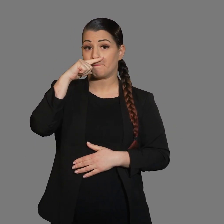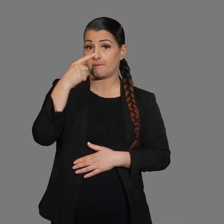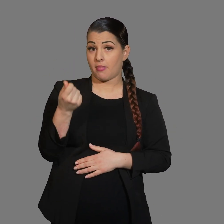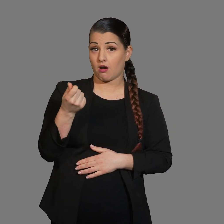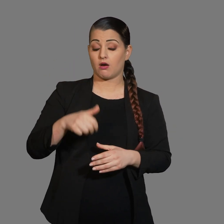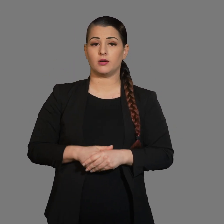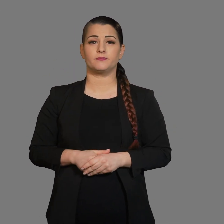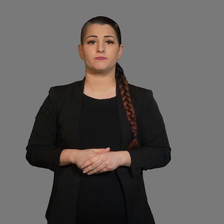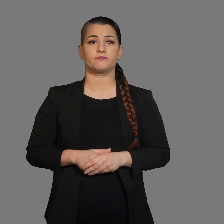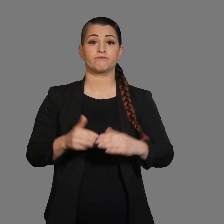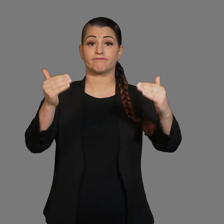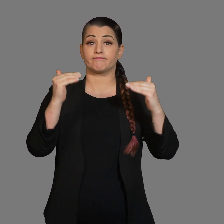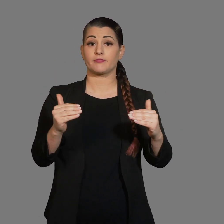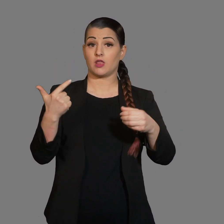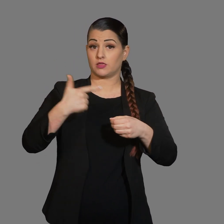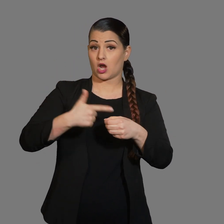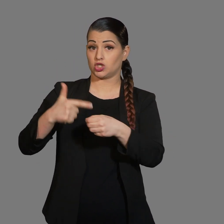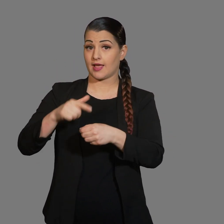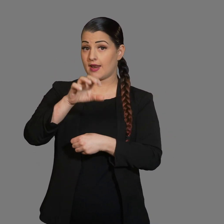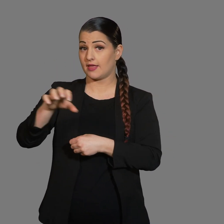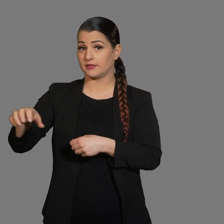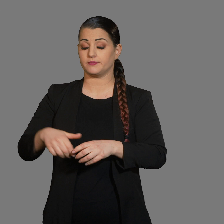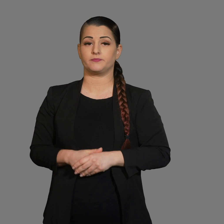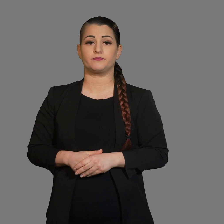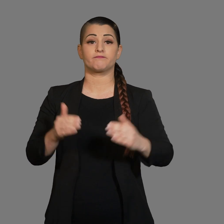Banken Tankstellen